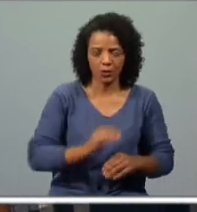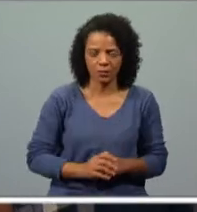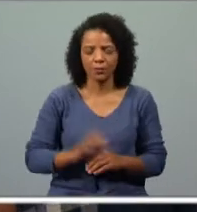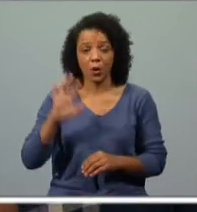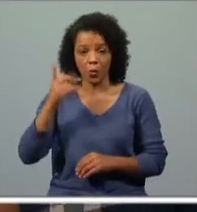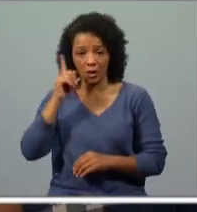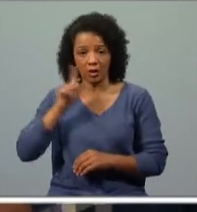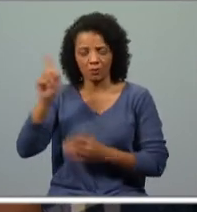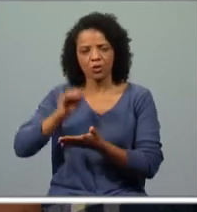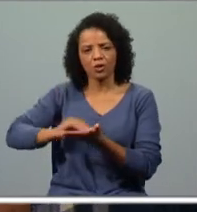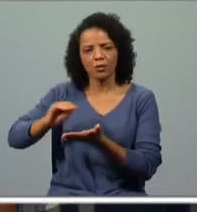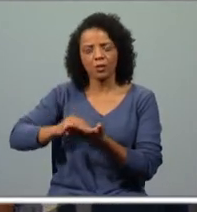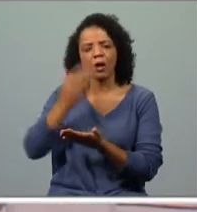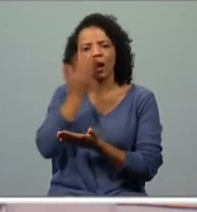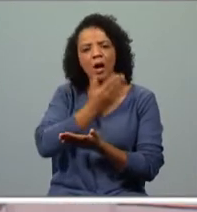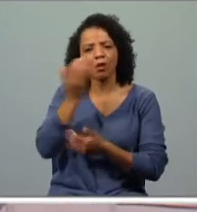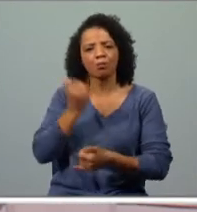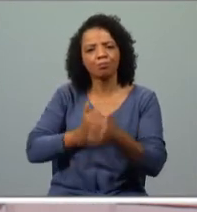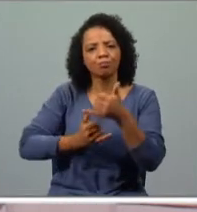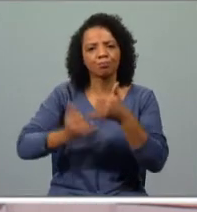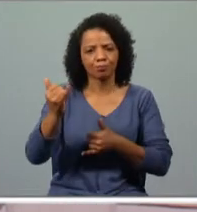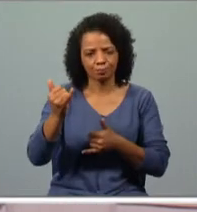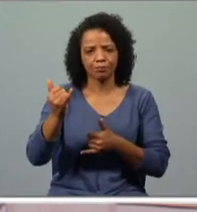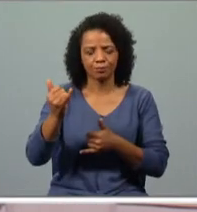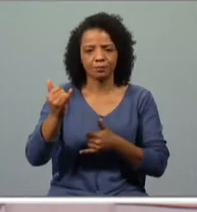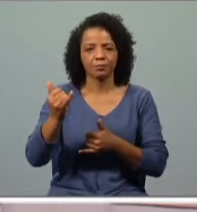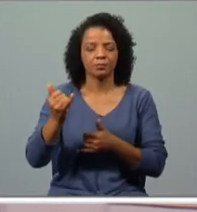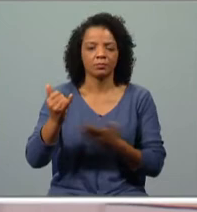escreveu estava numa aula de substituição a e 寫的是在課堂上替換為和